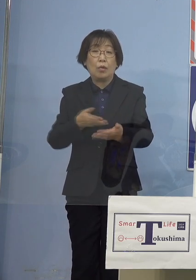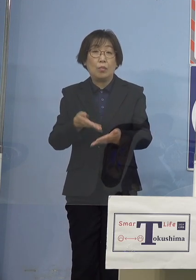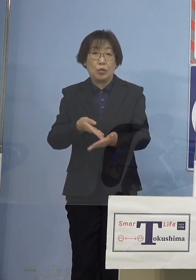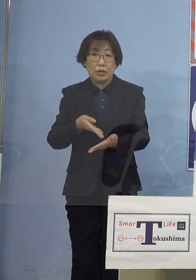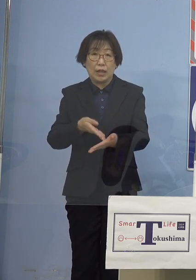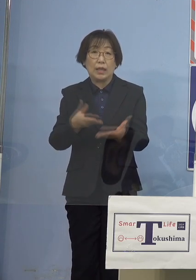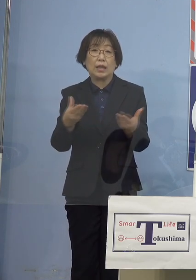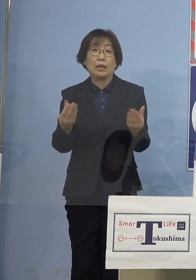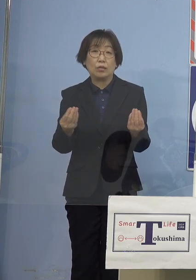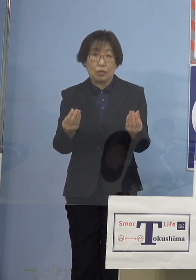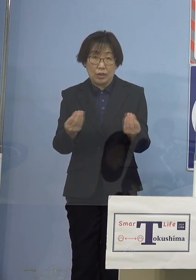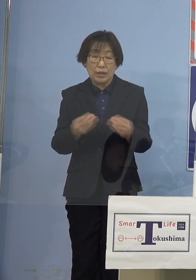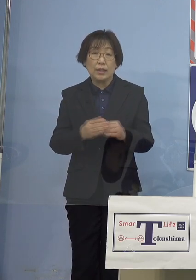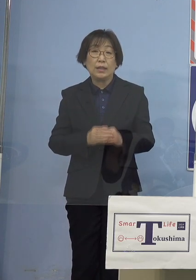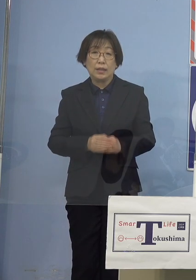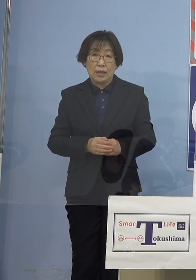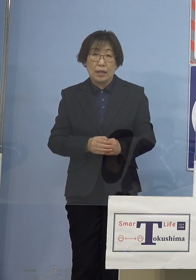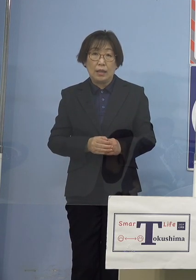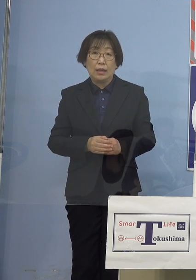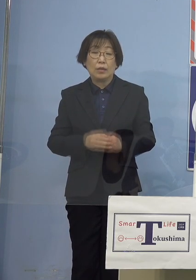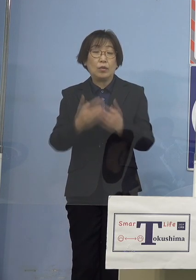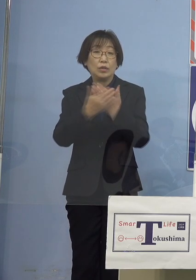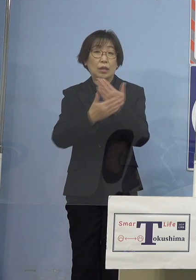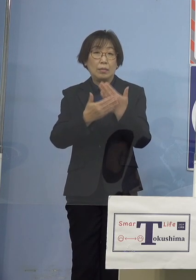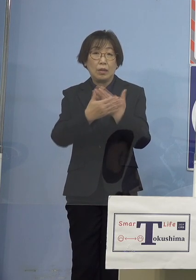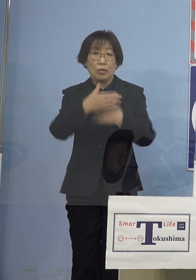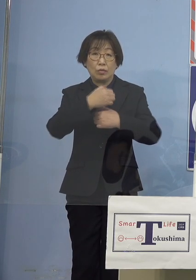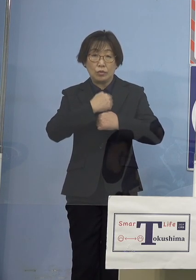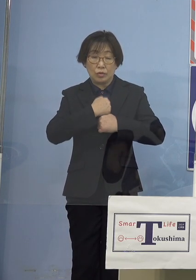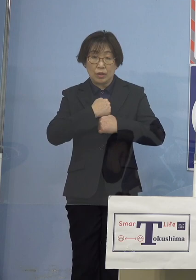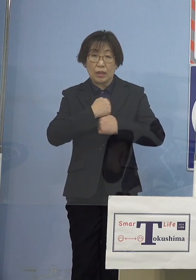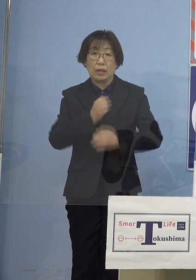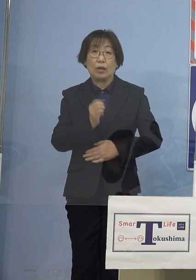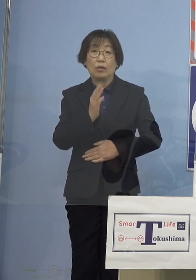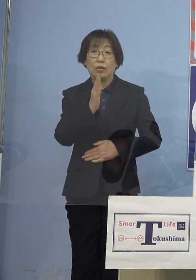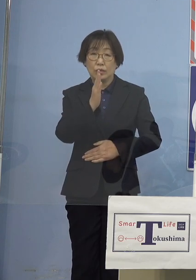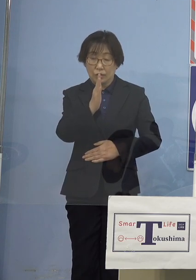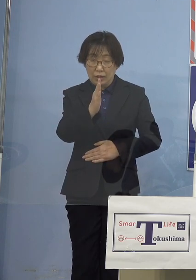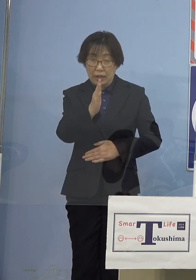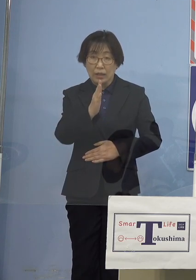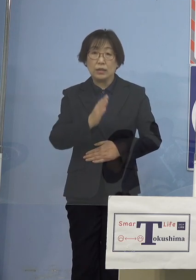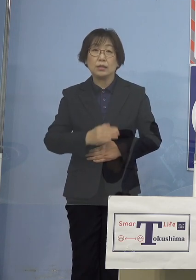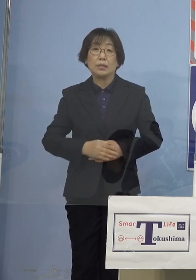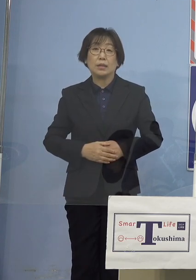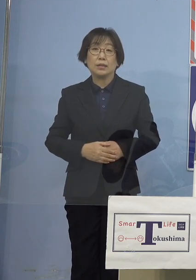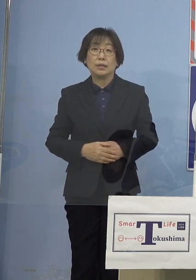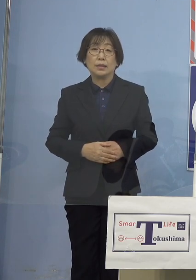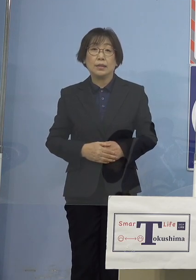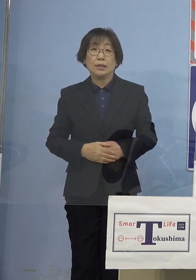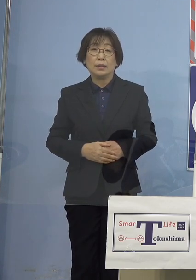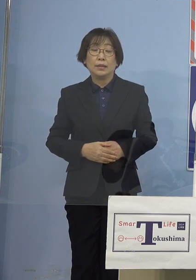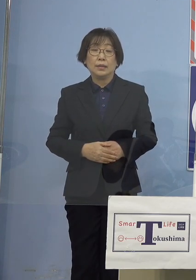こうした点について是非 注意方よろしくお願い申し上げたいと思います